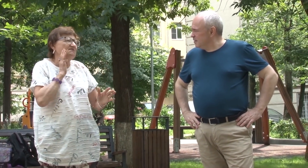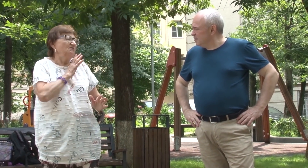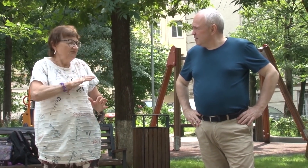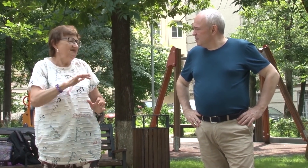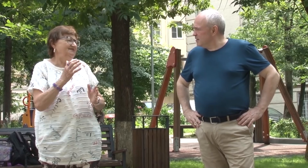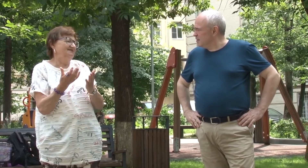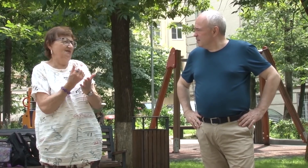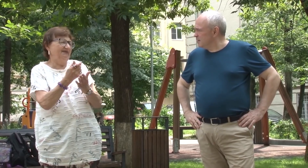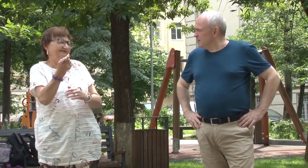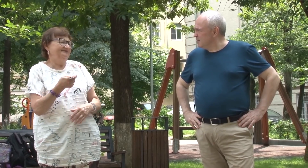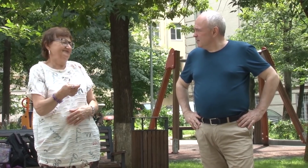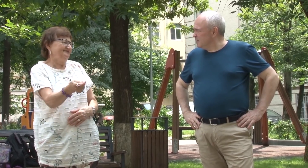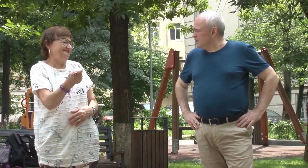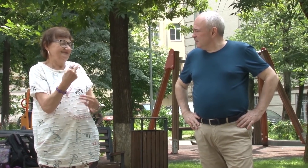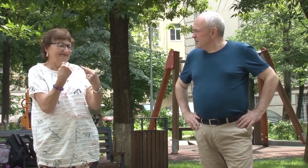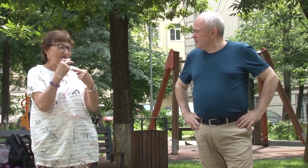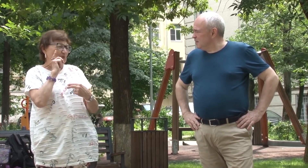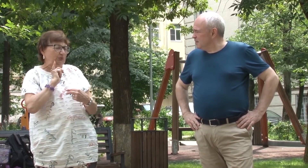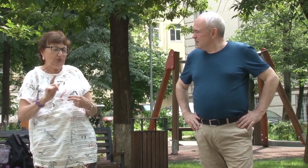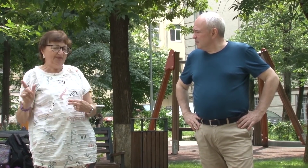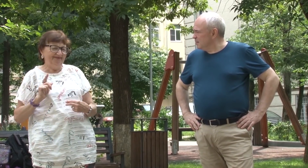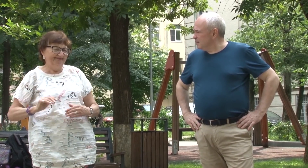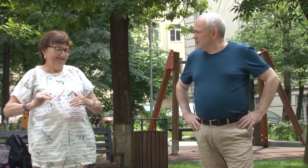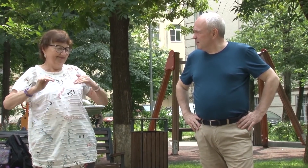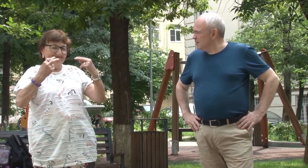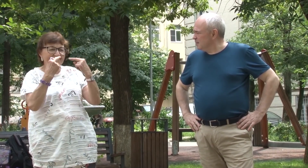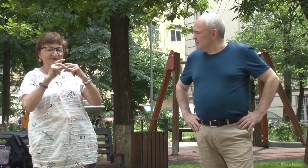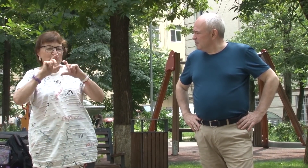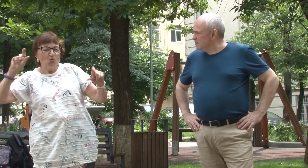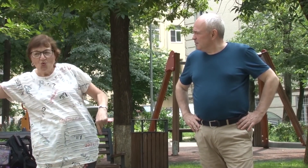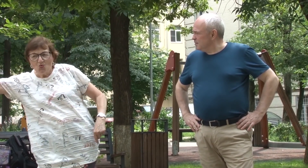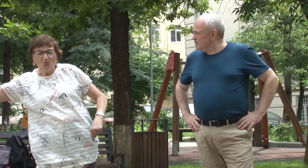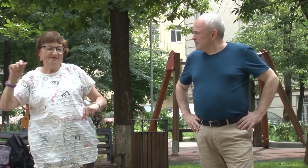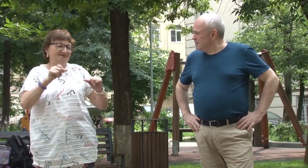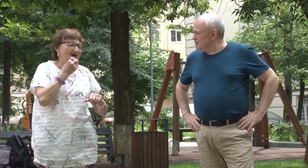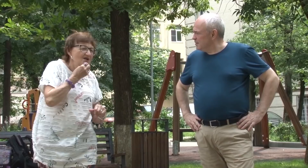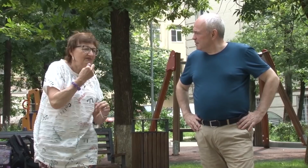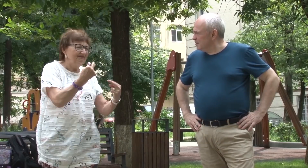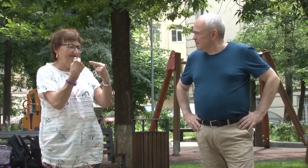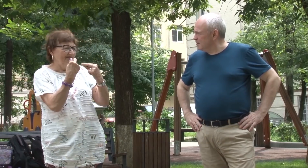Поэтому мама и подрабатывала продажей открыток, ей так удобно было следить за нами, детьми – в школе, столовой...